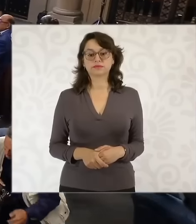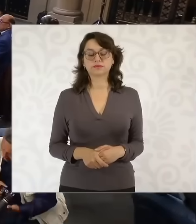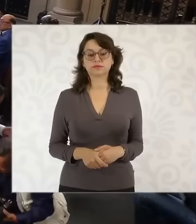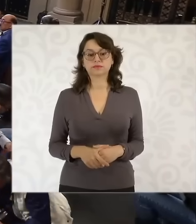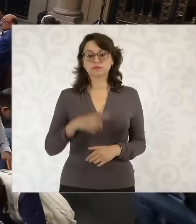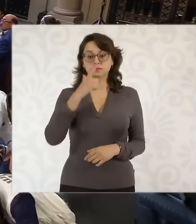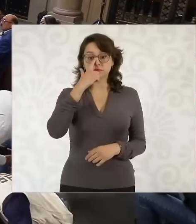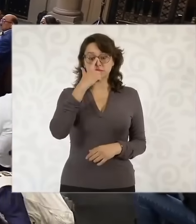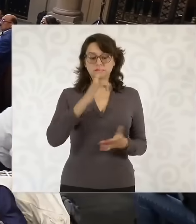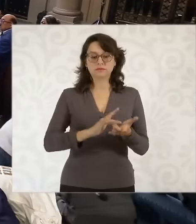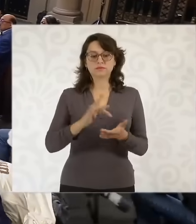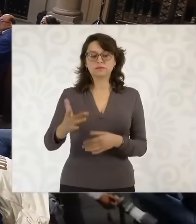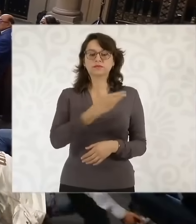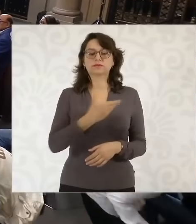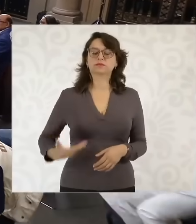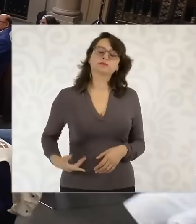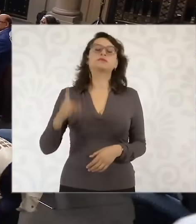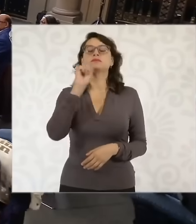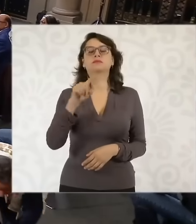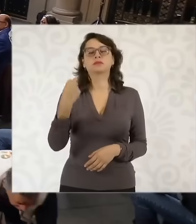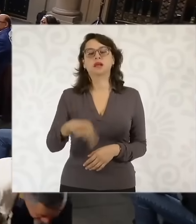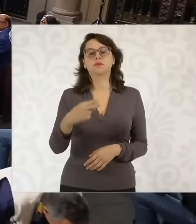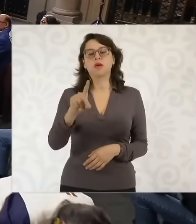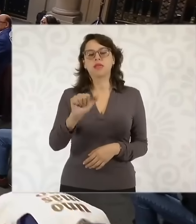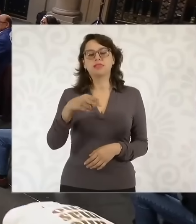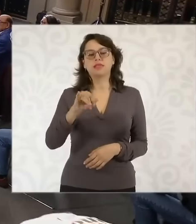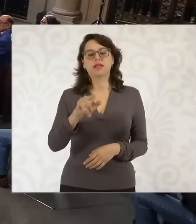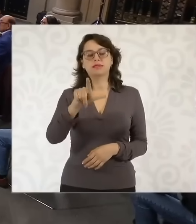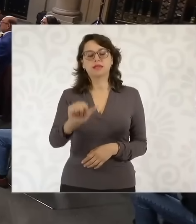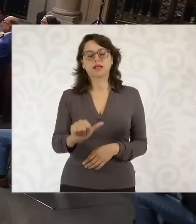Gracias, presidenta Daniela Caballero de Poder México y Global Energy. Presidenta,